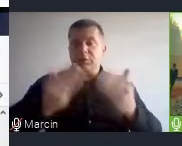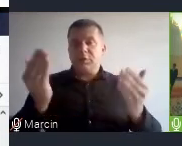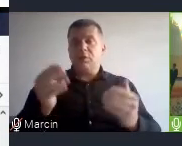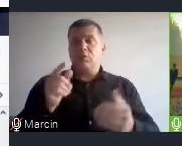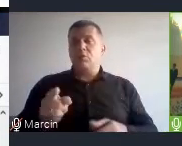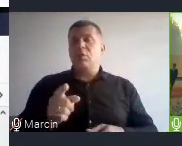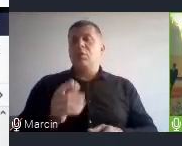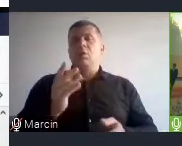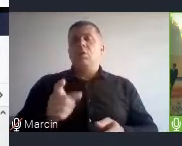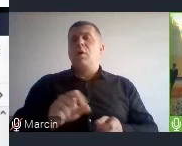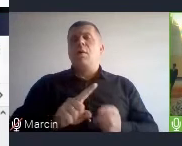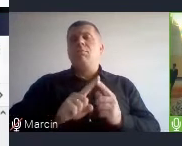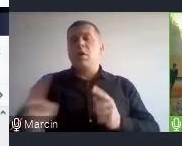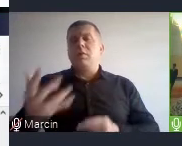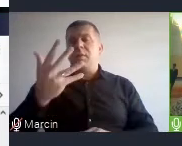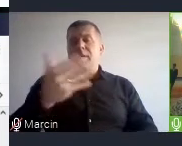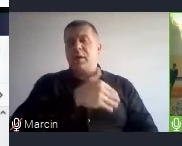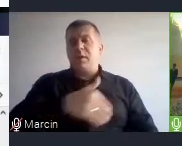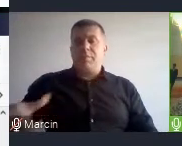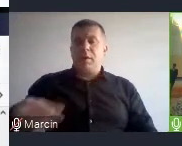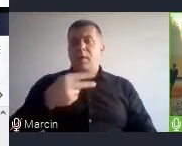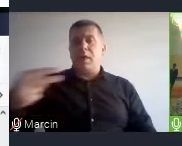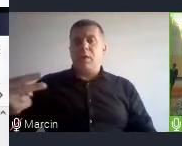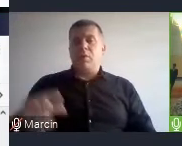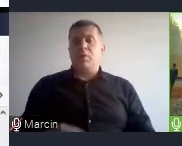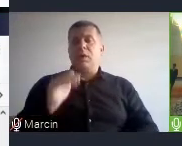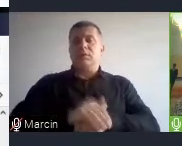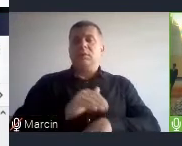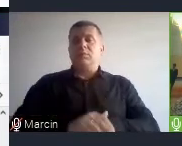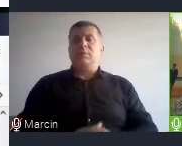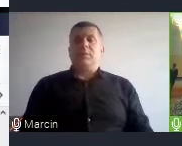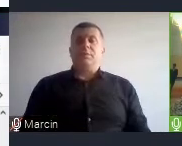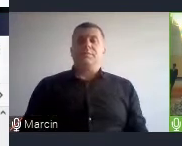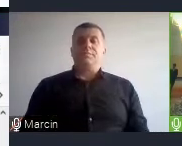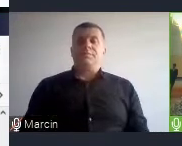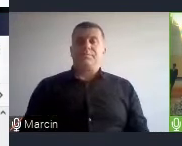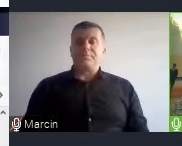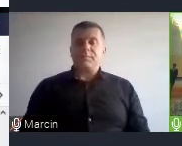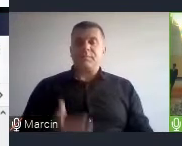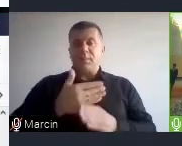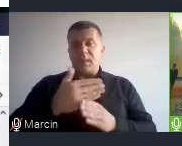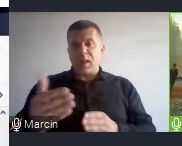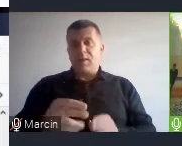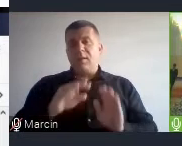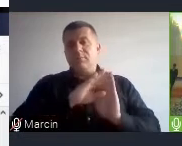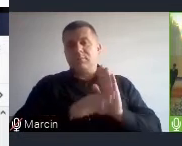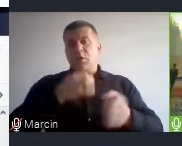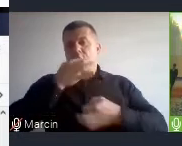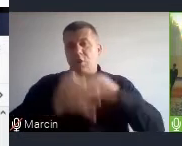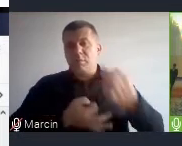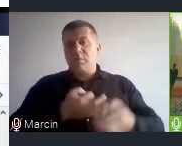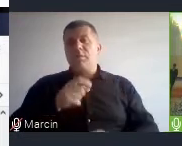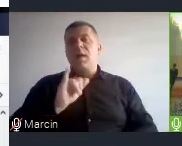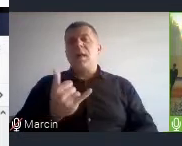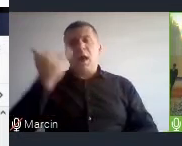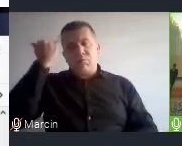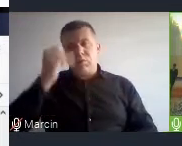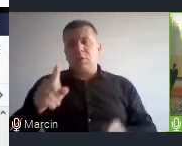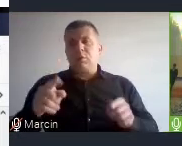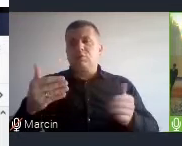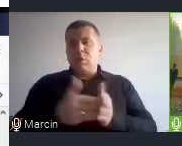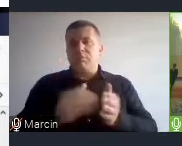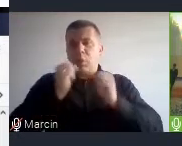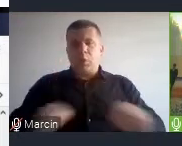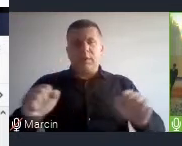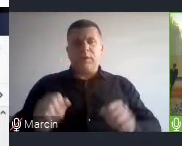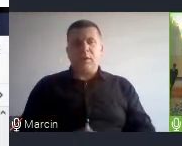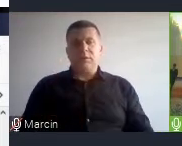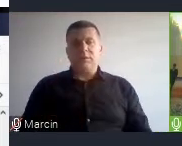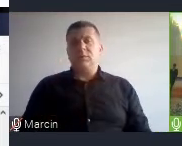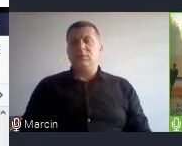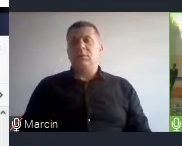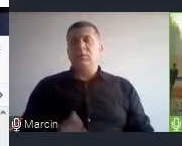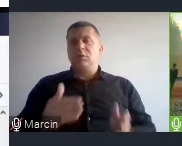to ponad 5 000 000 euro szacunkowej wartości zamówienia. Idąc dalej przez taryfikator i opowiadając Państwu jakich błędów należy się wystrzec.